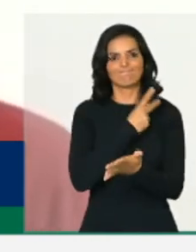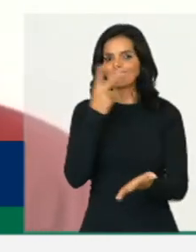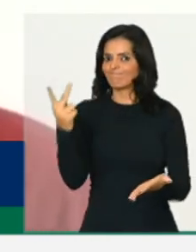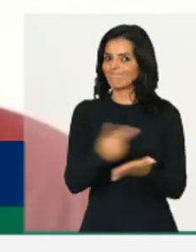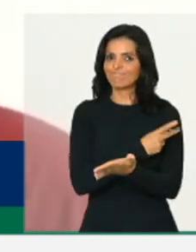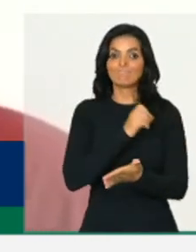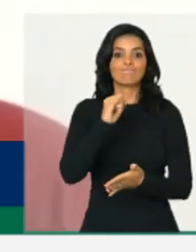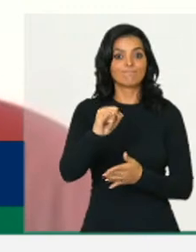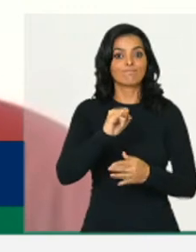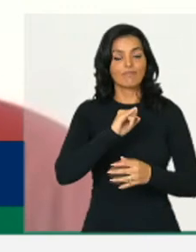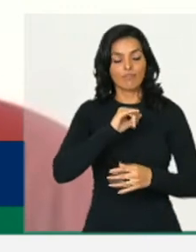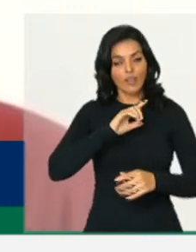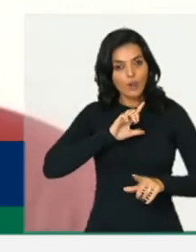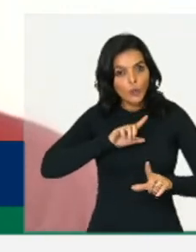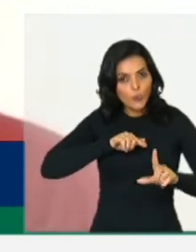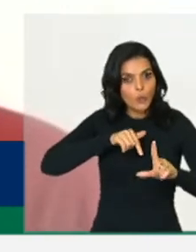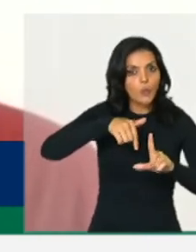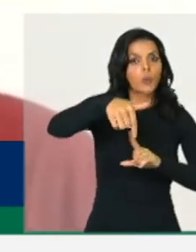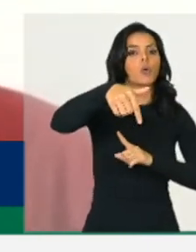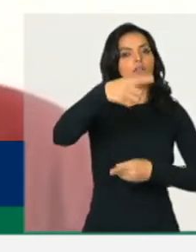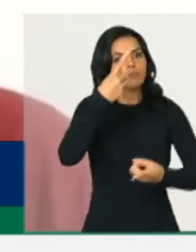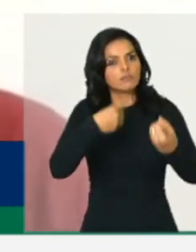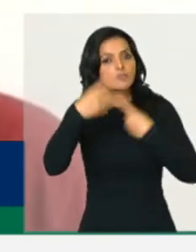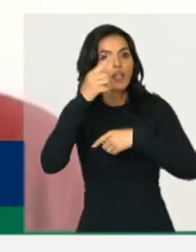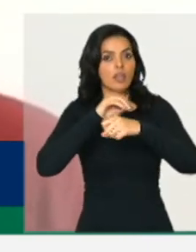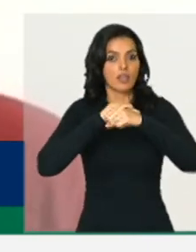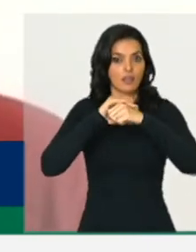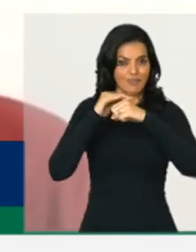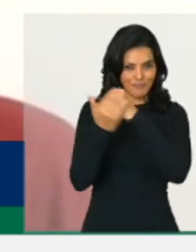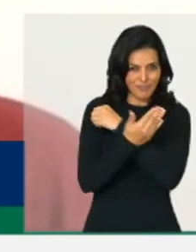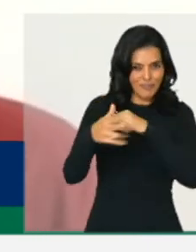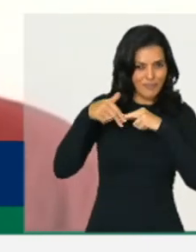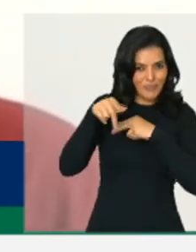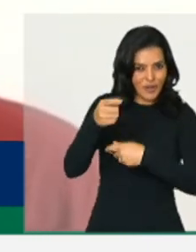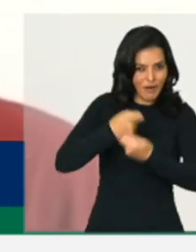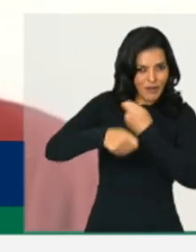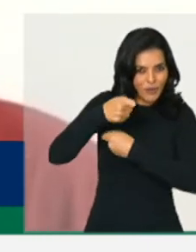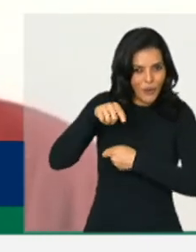DISCUTIR POR ISSO O PT ORIENTA NÃO, PRESIDENTE. OBRIGADO. -- [PRESIDENTE]: